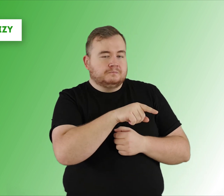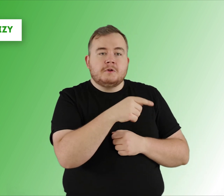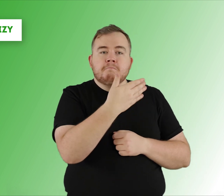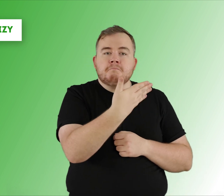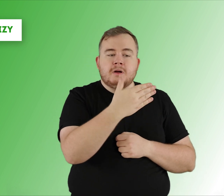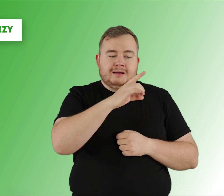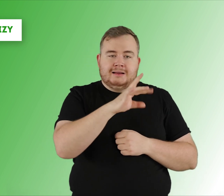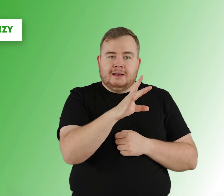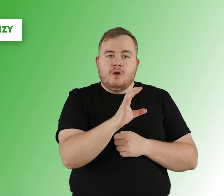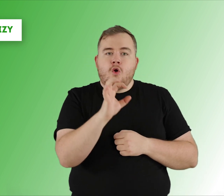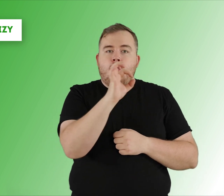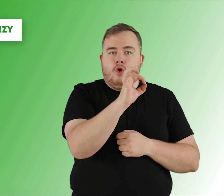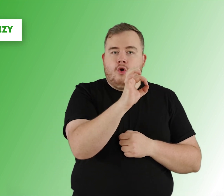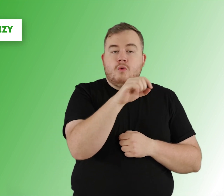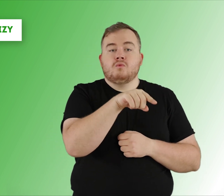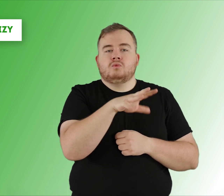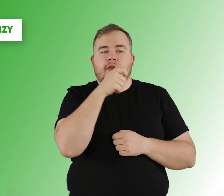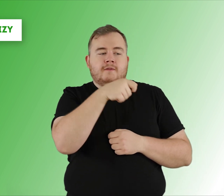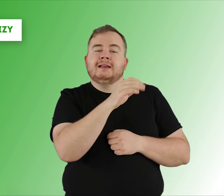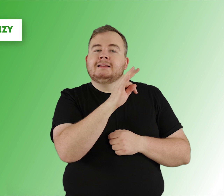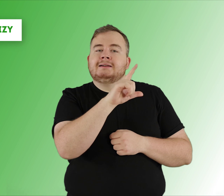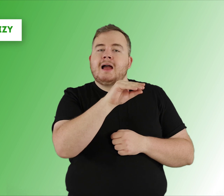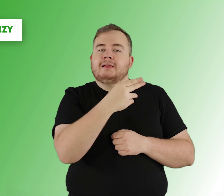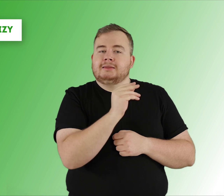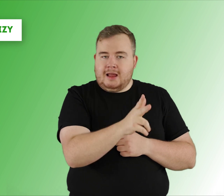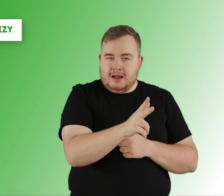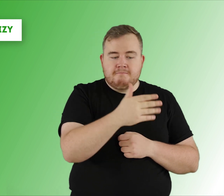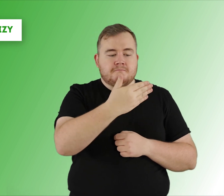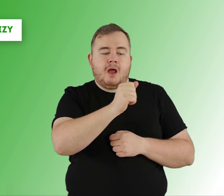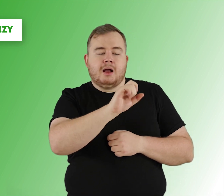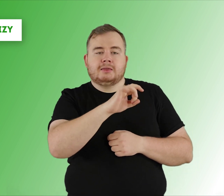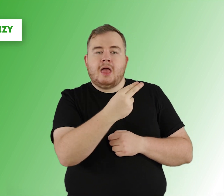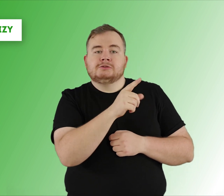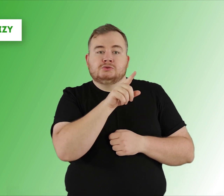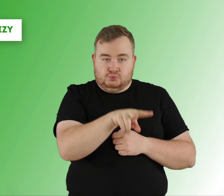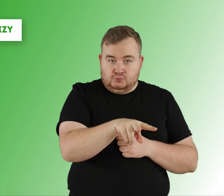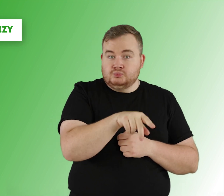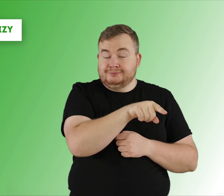MgO - tlenek magnezu